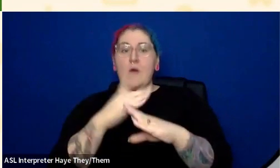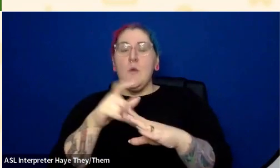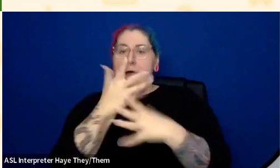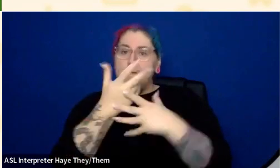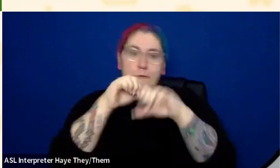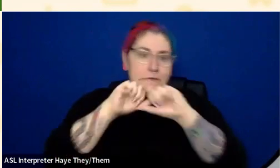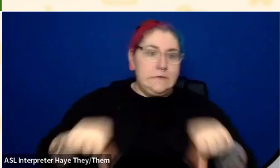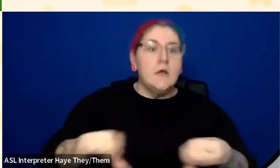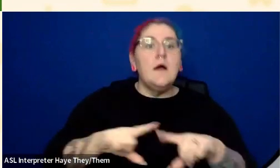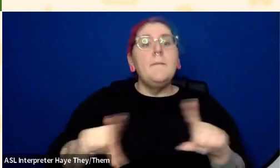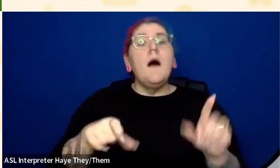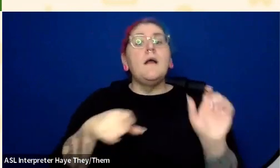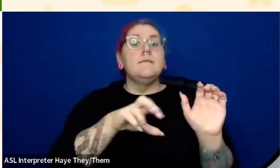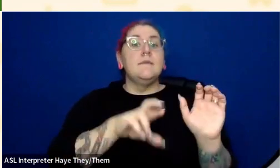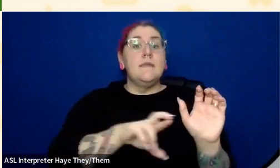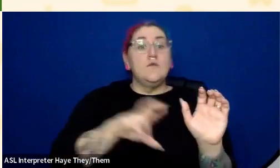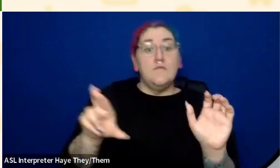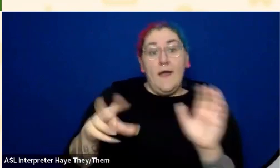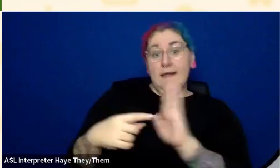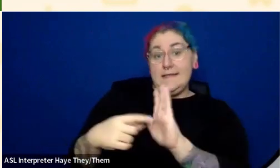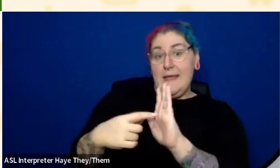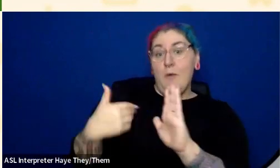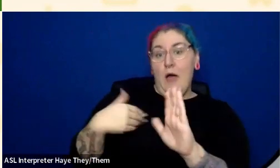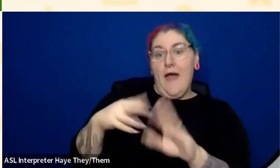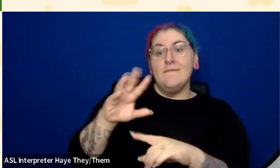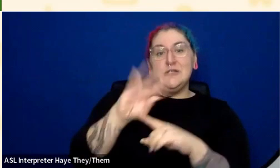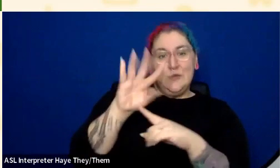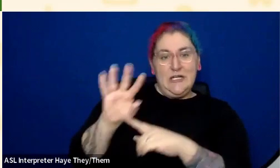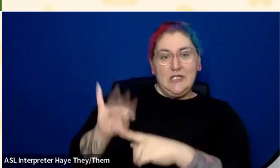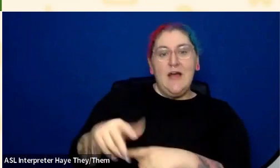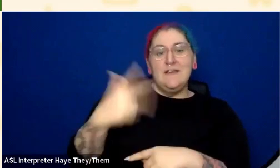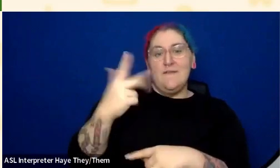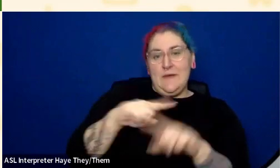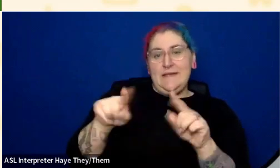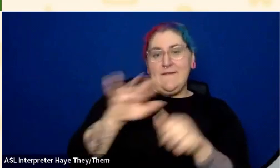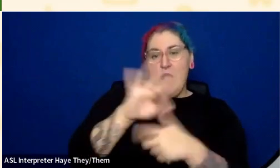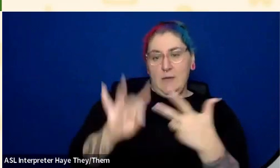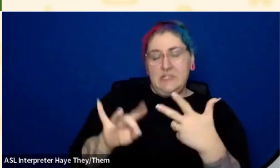de tres opciones diferentes. Tienes un patrón similar, pero con las palabras encendido y apagado